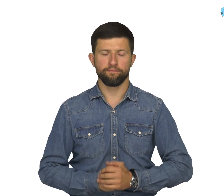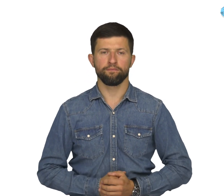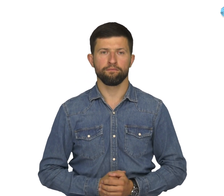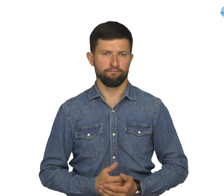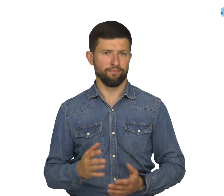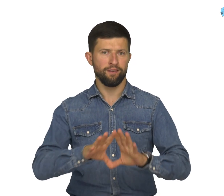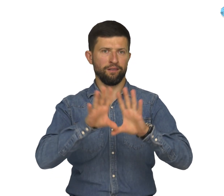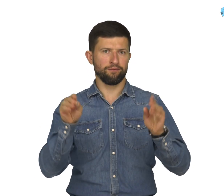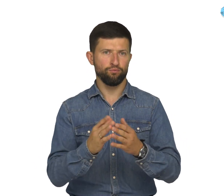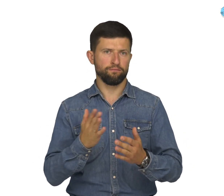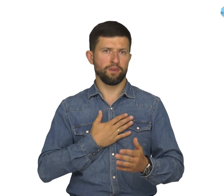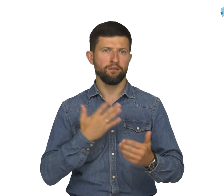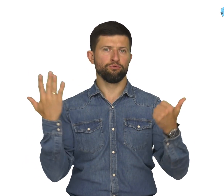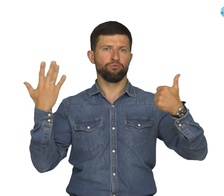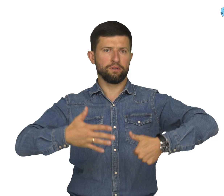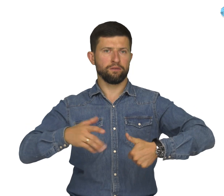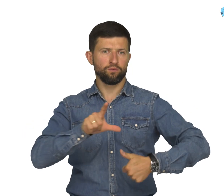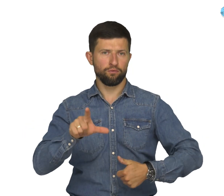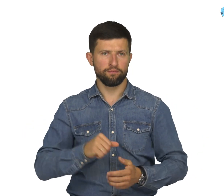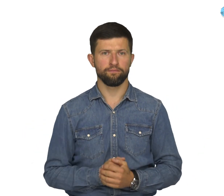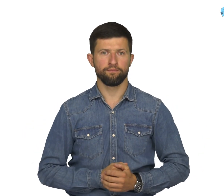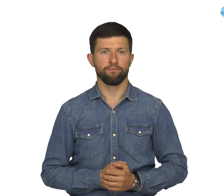Mamy 6000 zł.